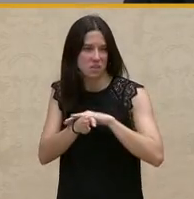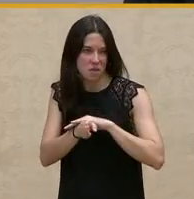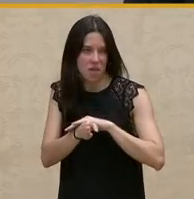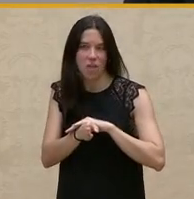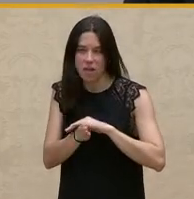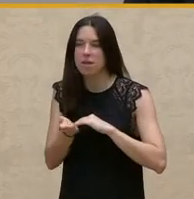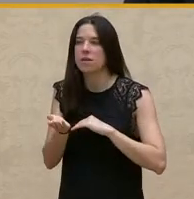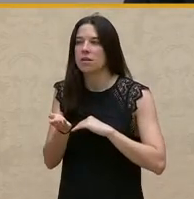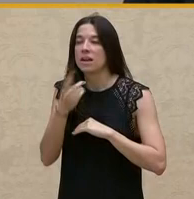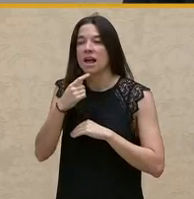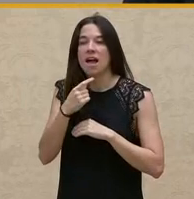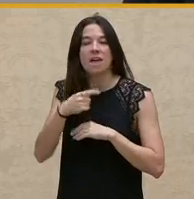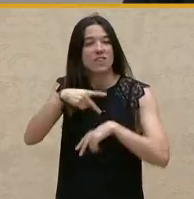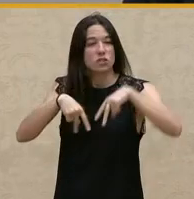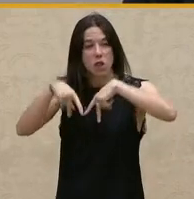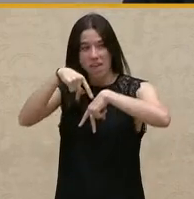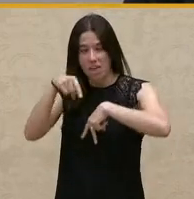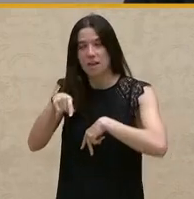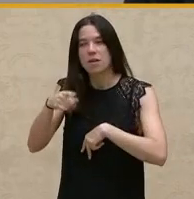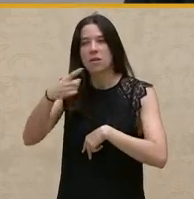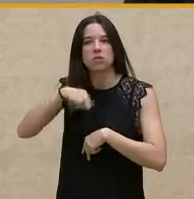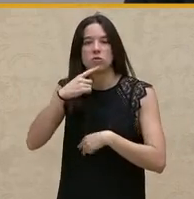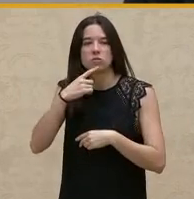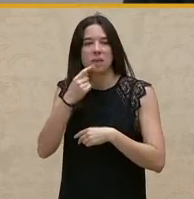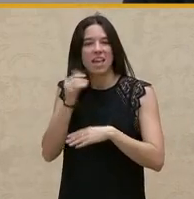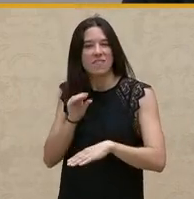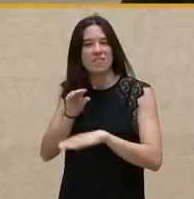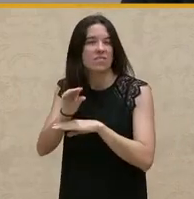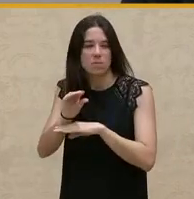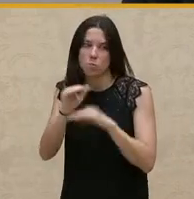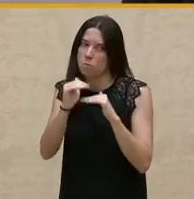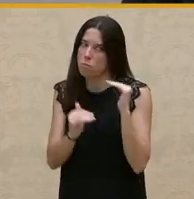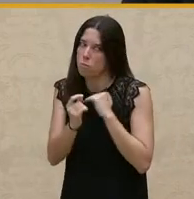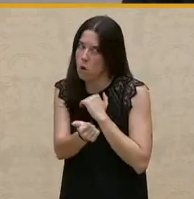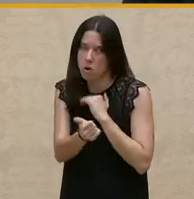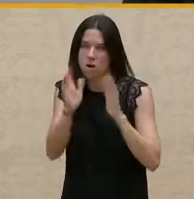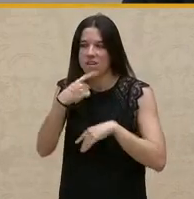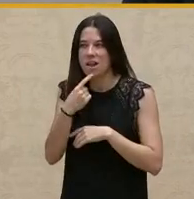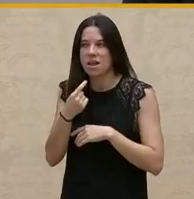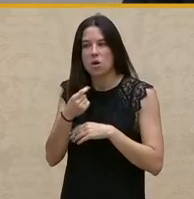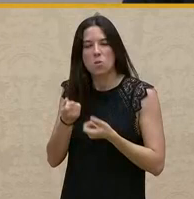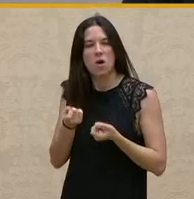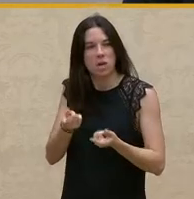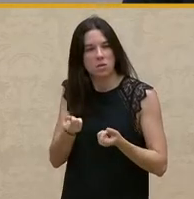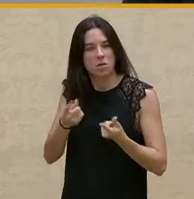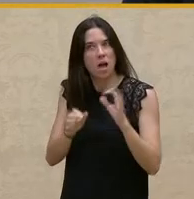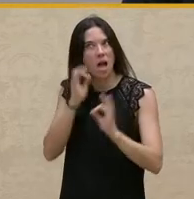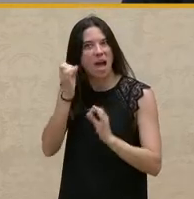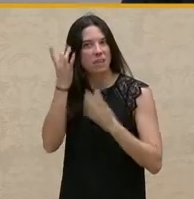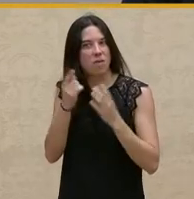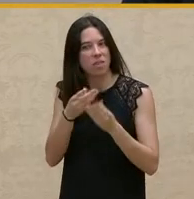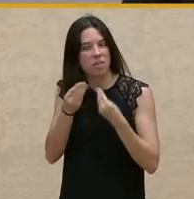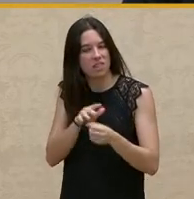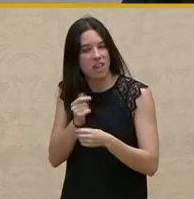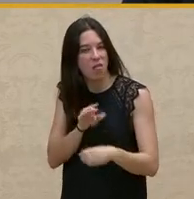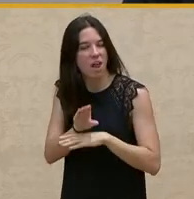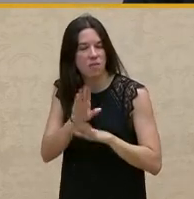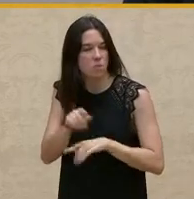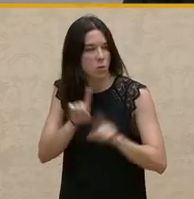La federación FESOCE está infrafinanciada y el coste nos ha supuesto un problema. Ahora sí puede